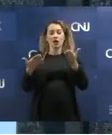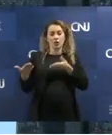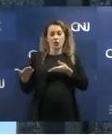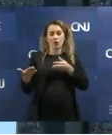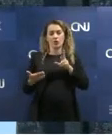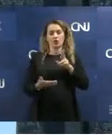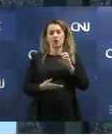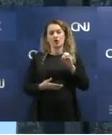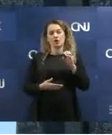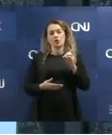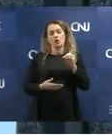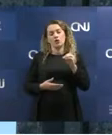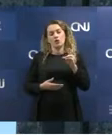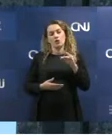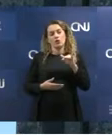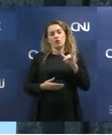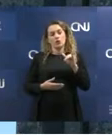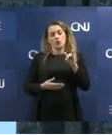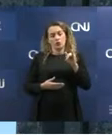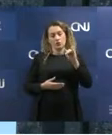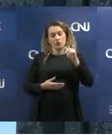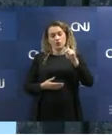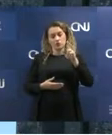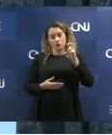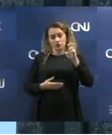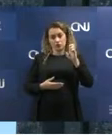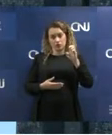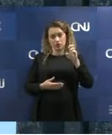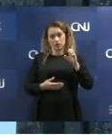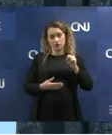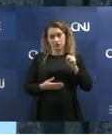Conselheiro Marcelo Terto? Bom, senhor presidente.